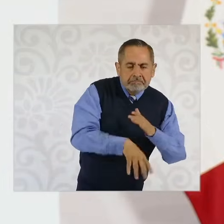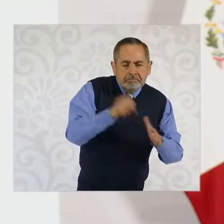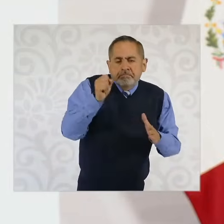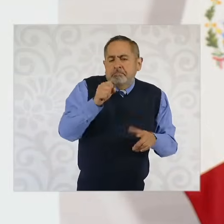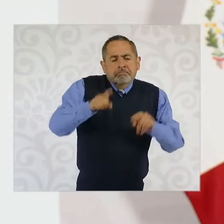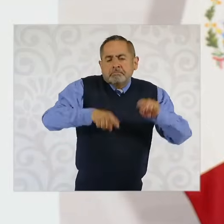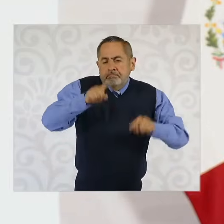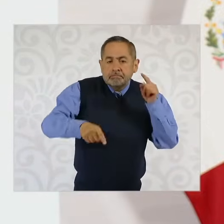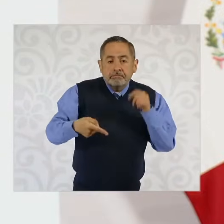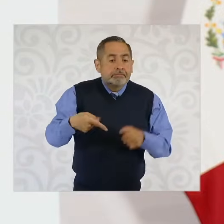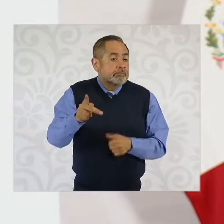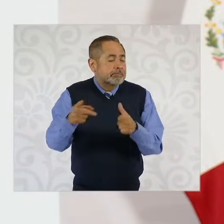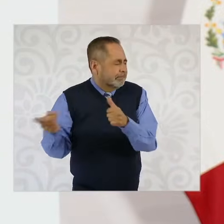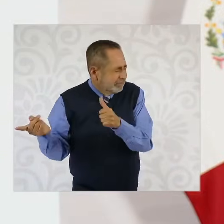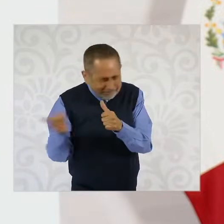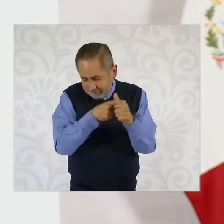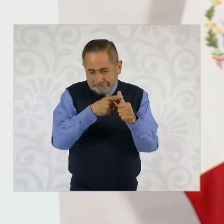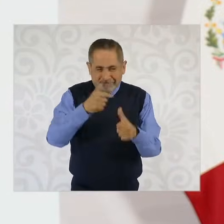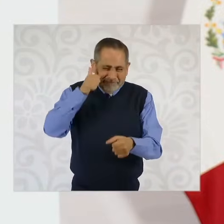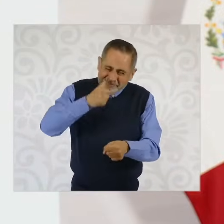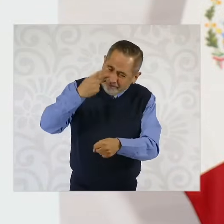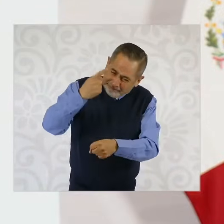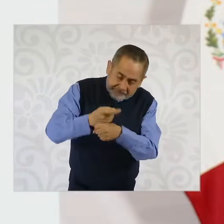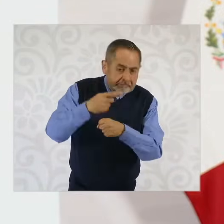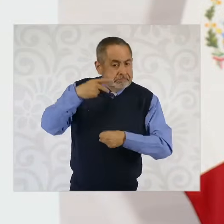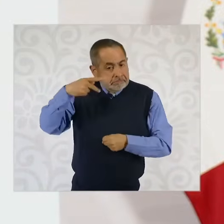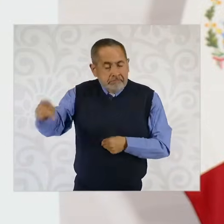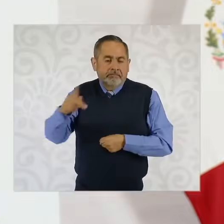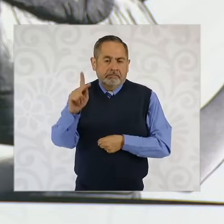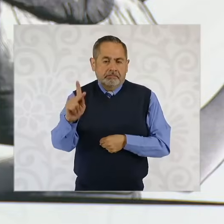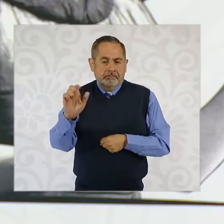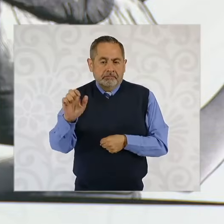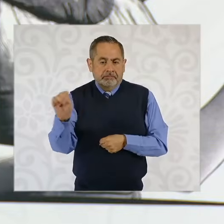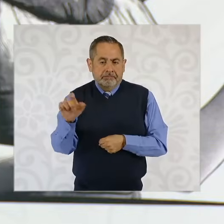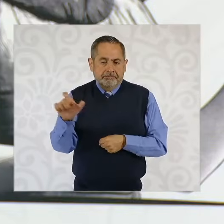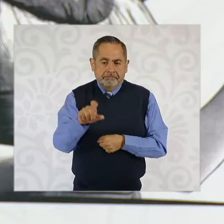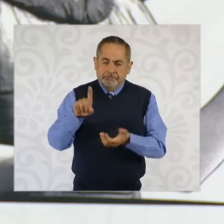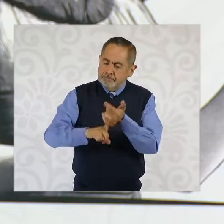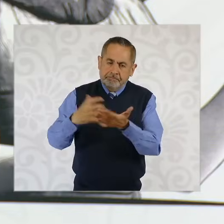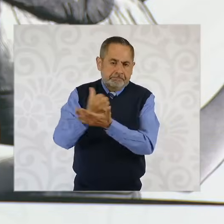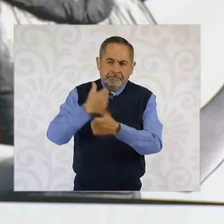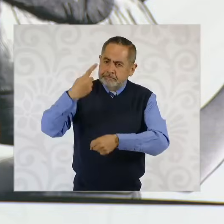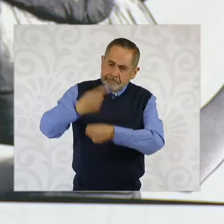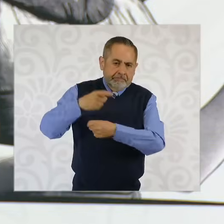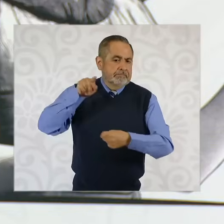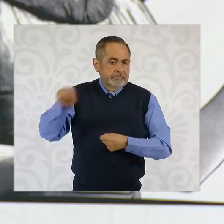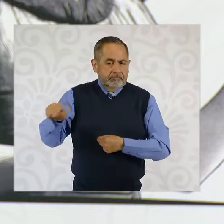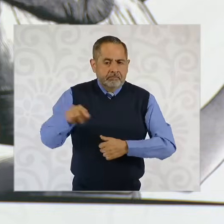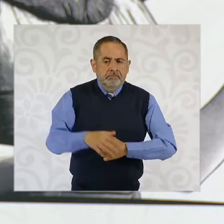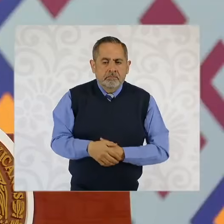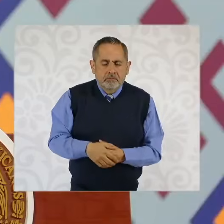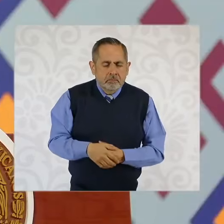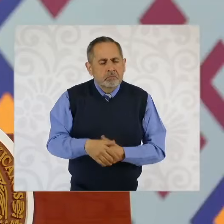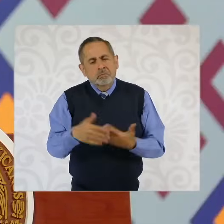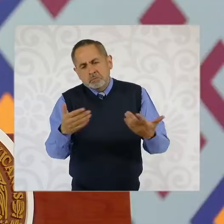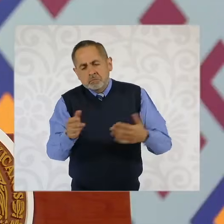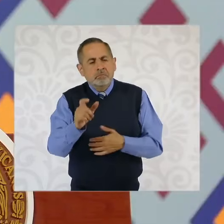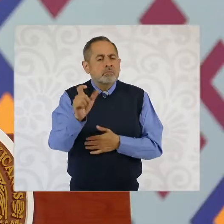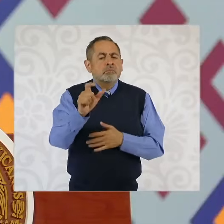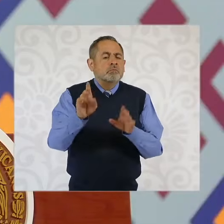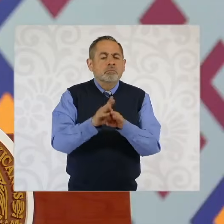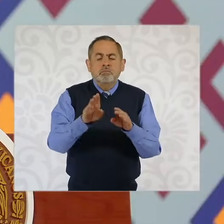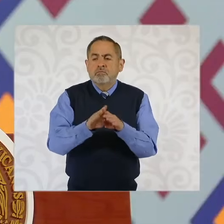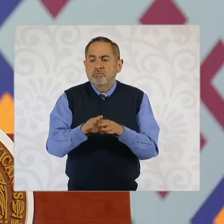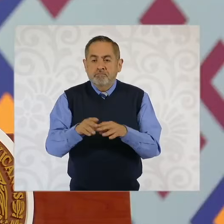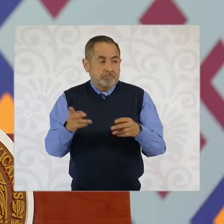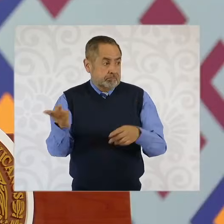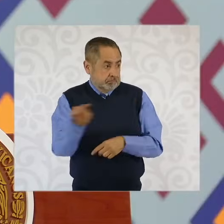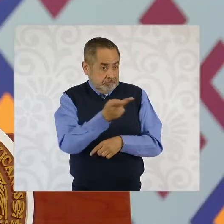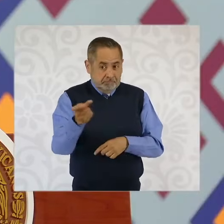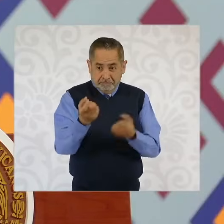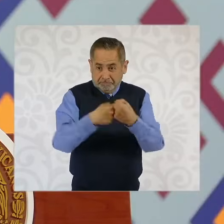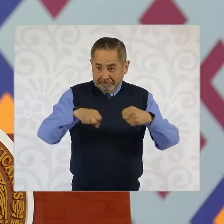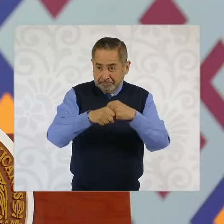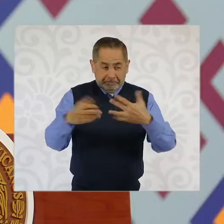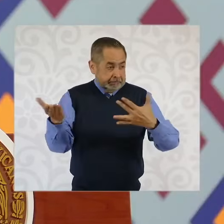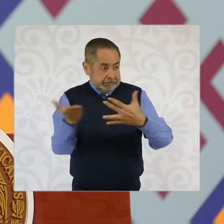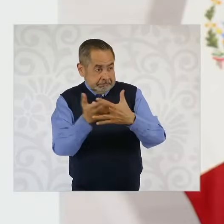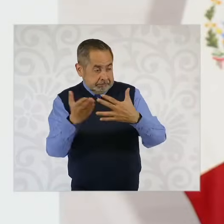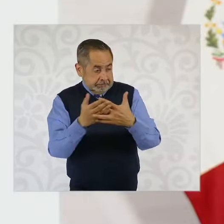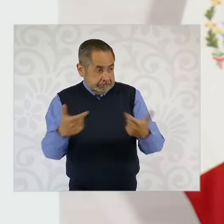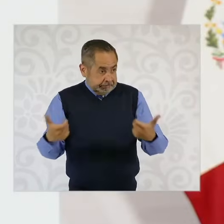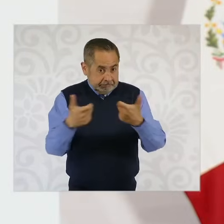establece ahora cuánto podría ser la explotación mixta o privada Pues en realidad representa Ayer